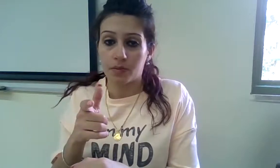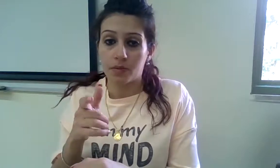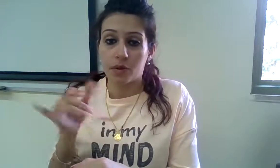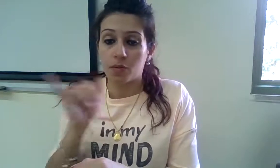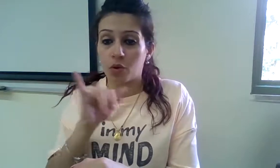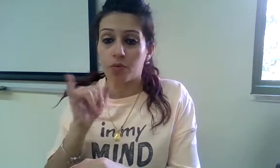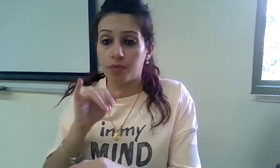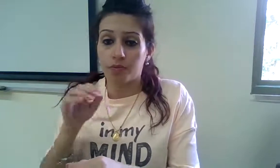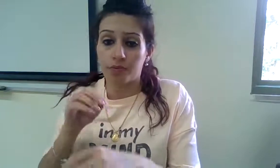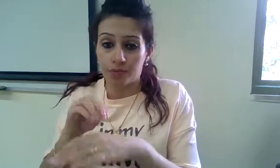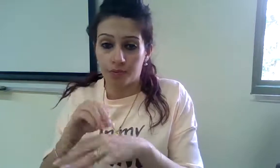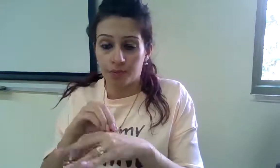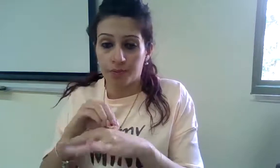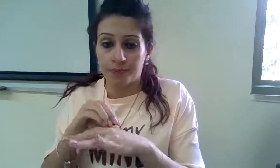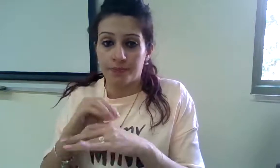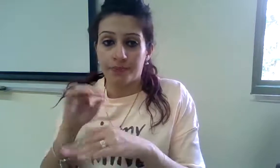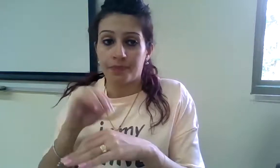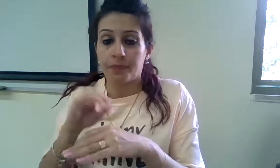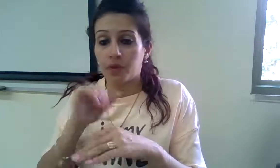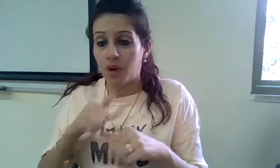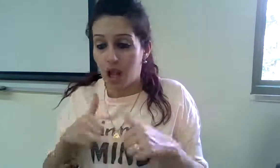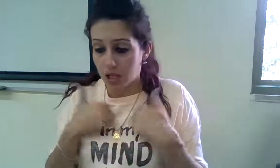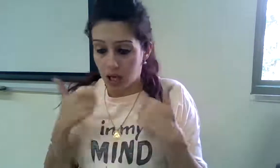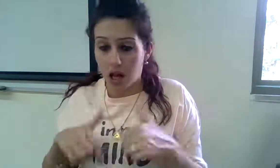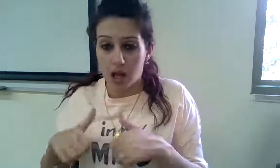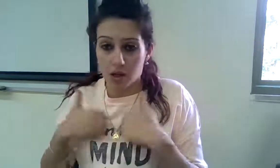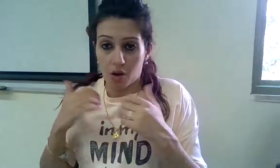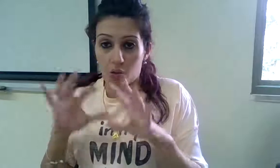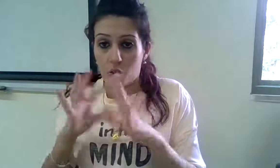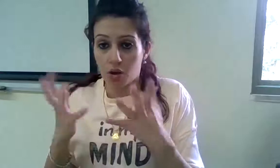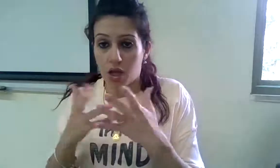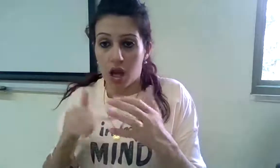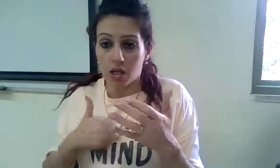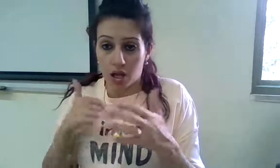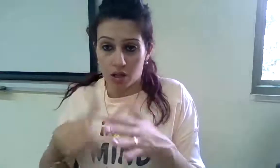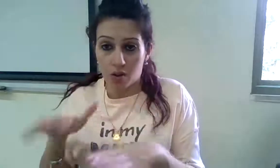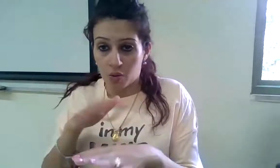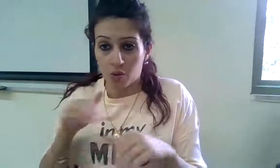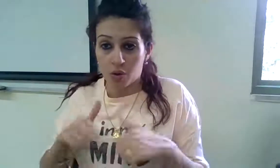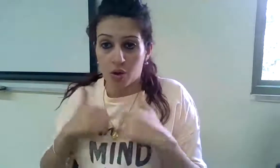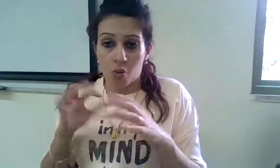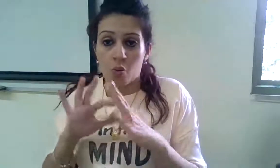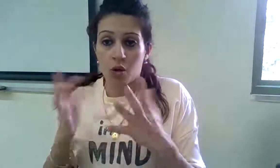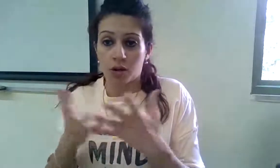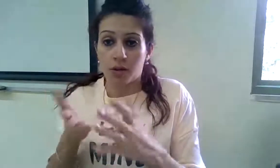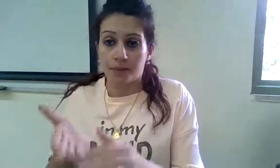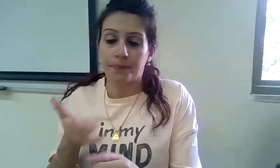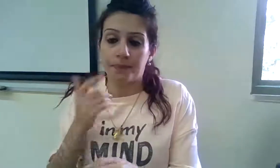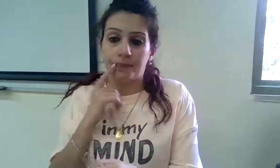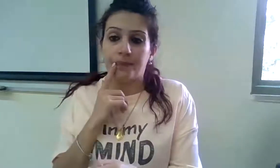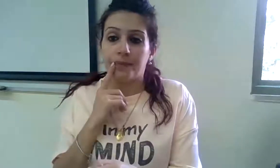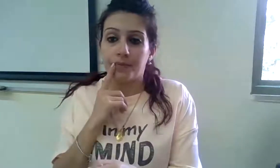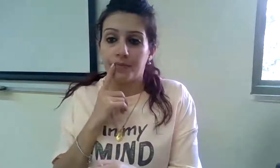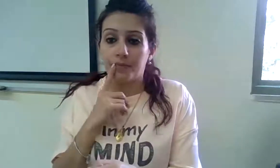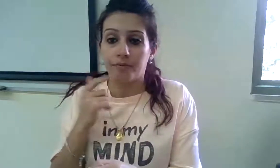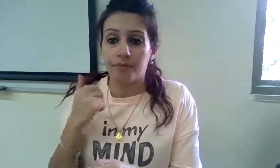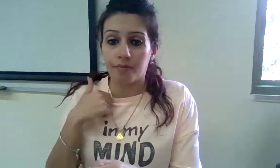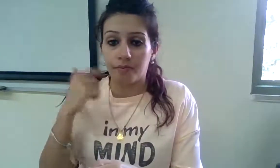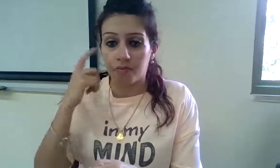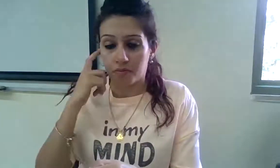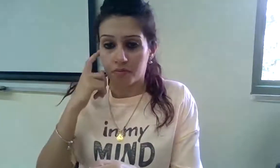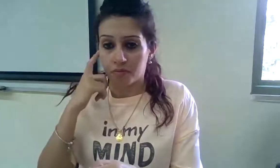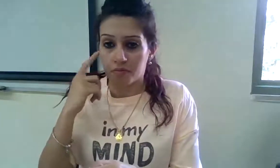لجعله مناسبا اكثر لاستخدامه كنهج تعليمي في المنزل